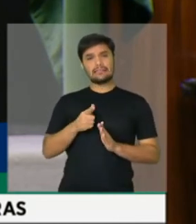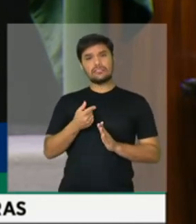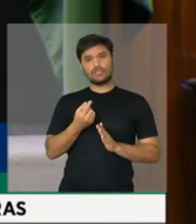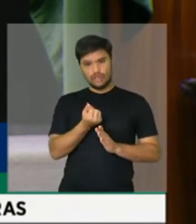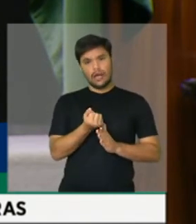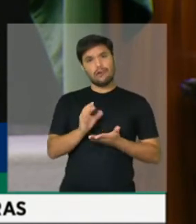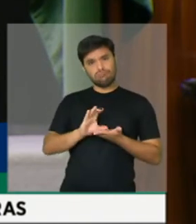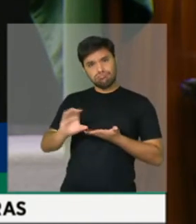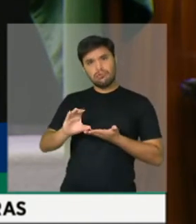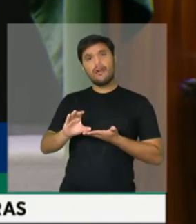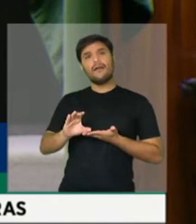ÚLTIMOS 3 ANOS FORAM 30 BILHÕES DE LUCROS, DE LUCRO,